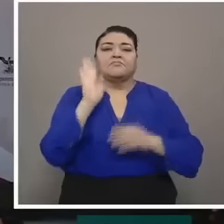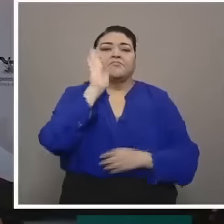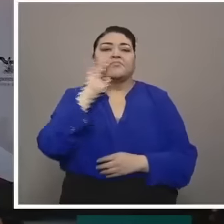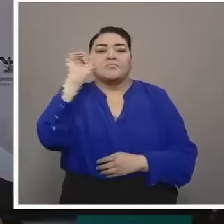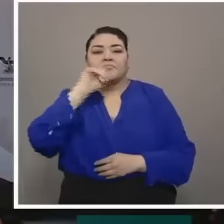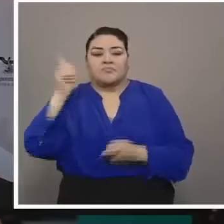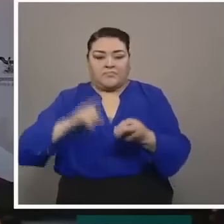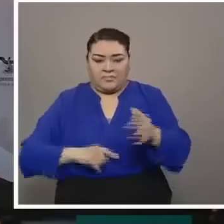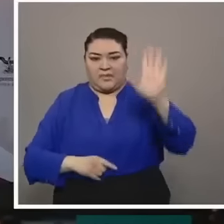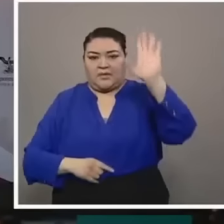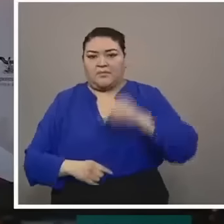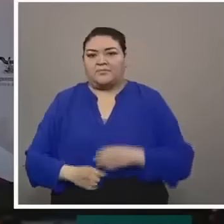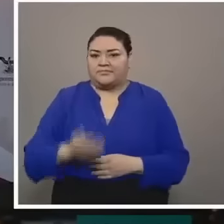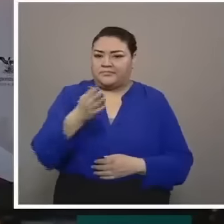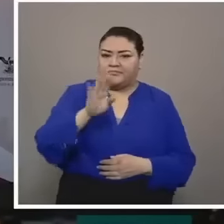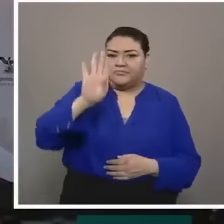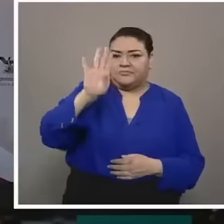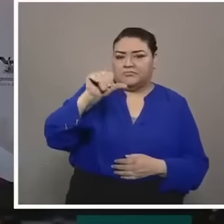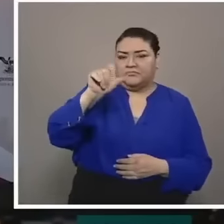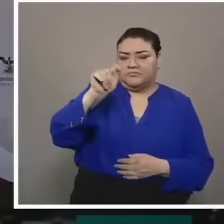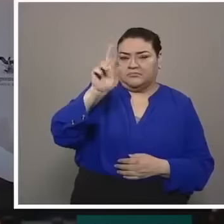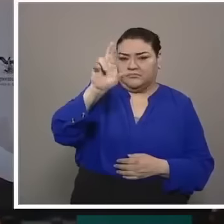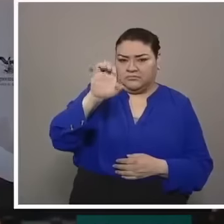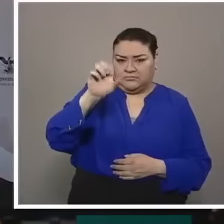Lenia Batres Guadarrama. Quisiera pedirle a los ministros que están a la distancia que cuando